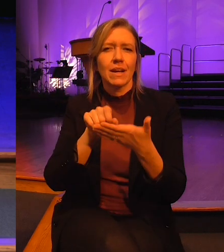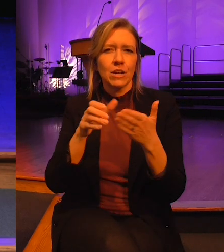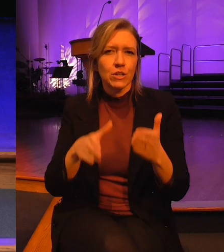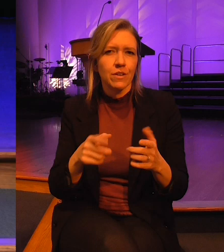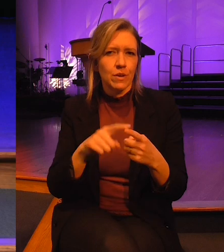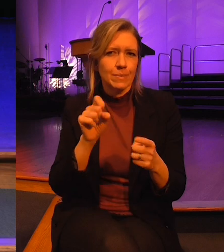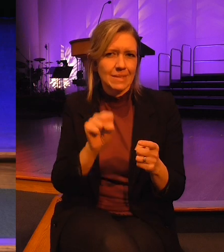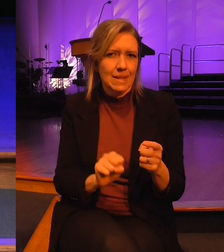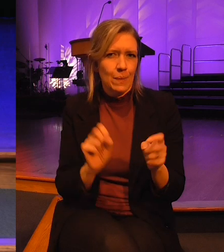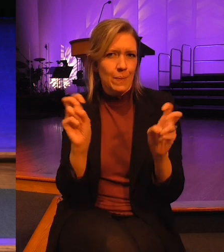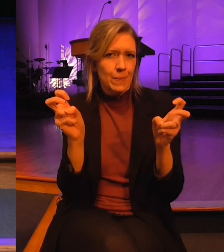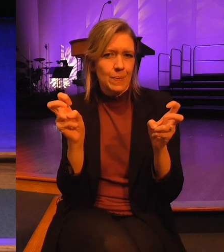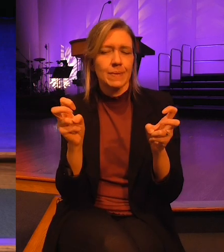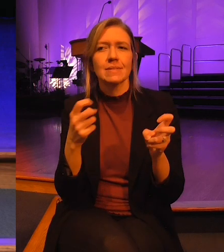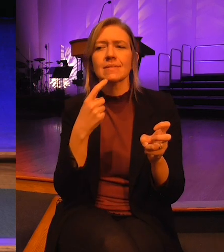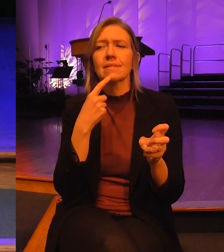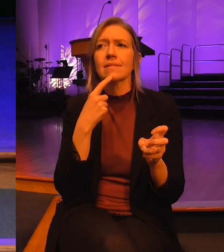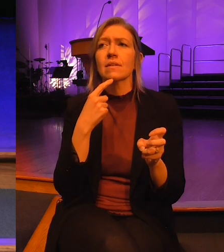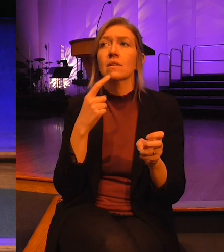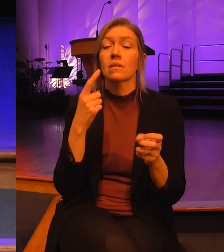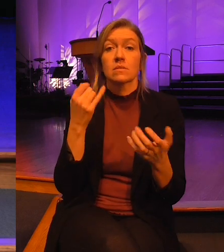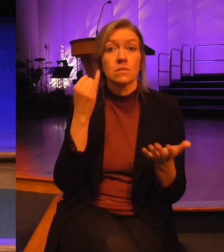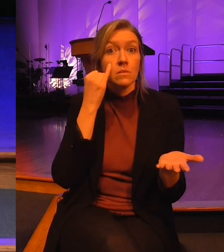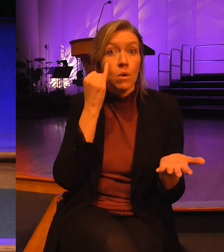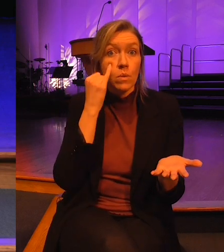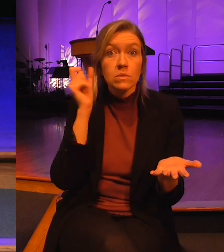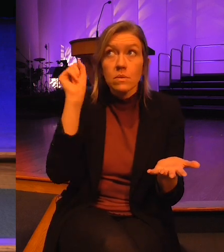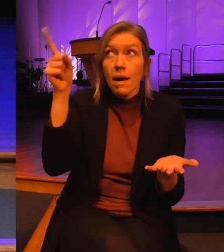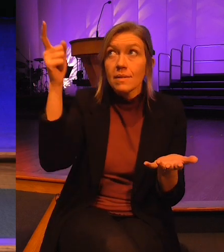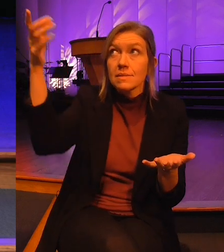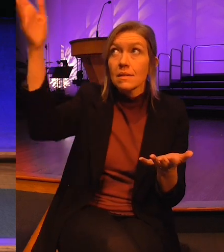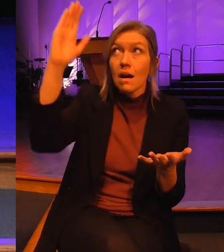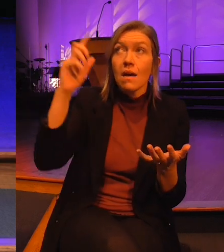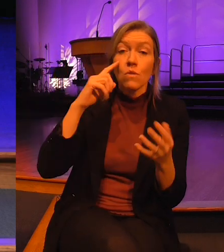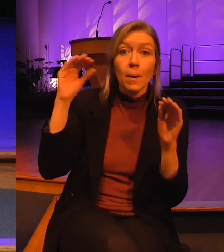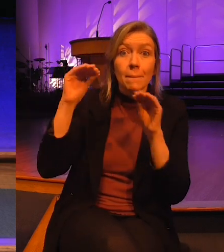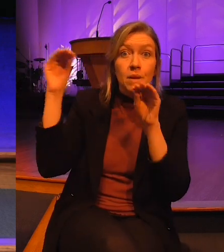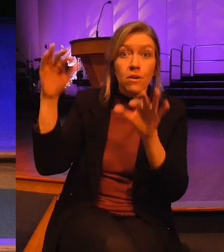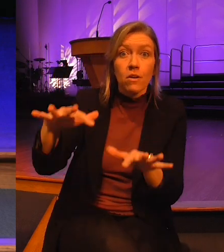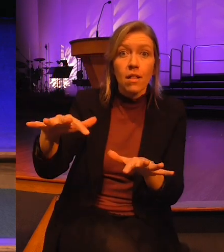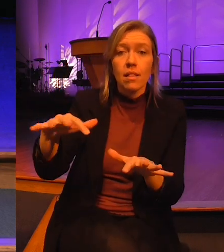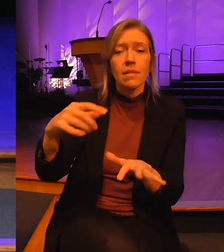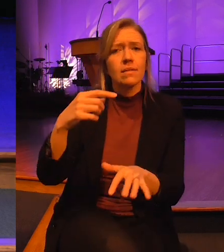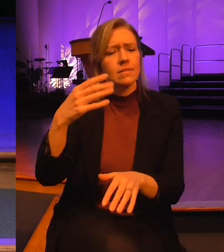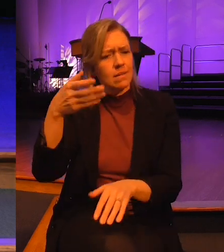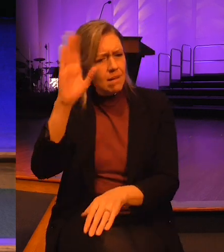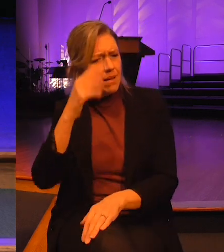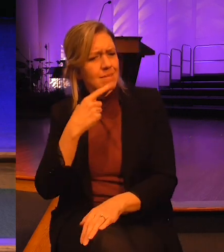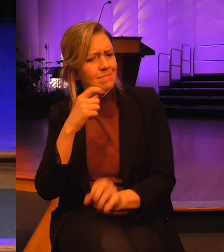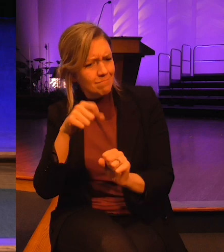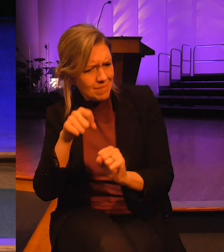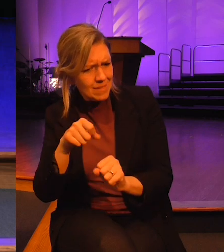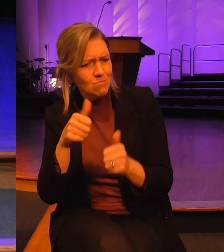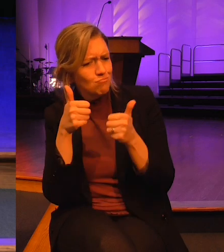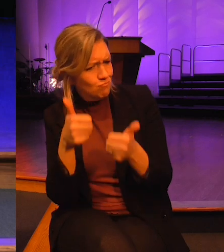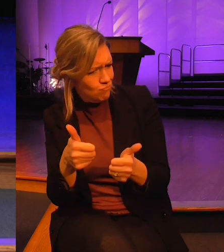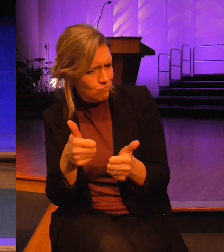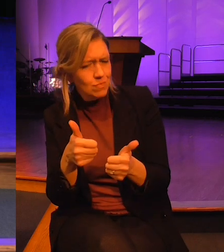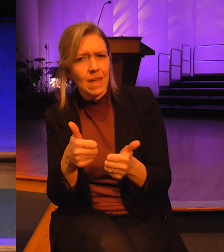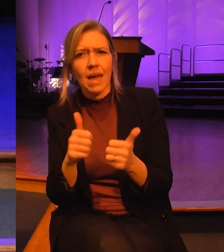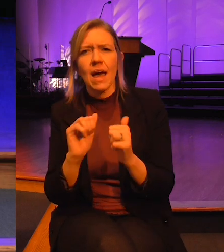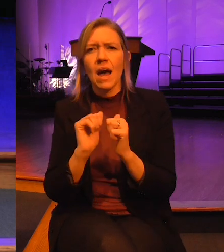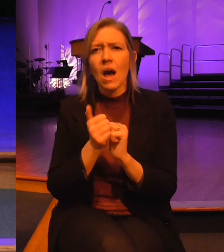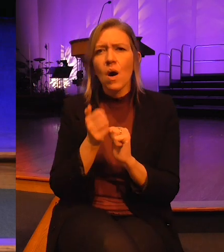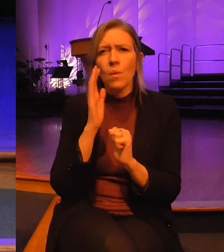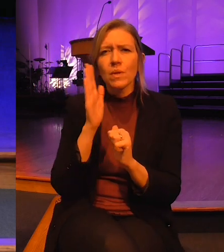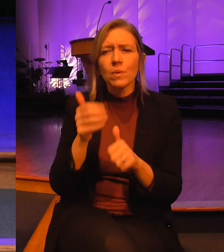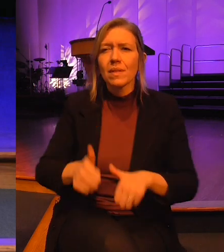que preguntas Dios por un milagro y Dios dijo sí muy bien cómo vivirías tu vida de manera diferente